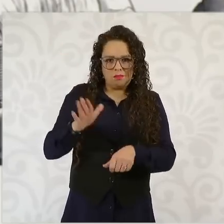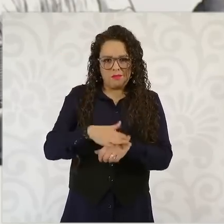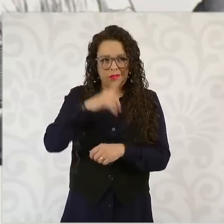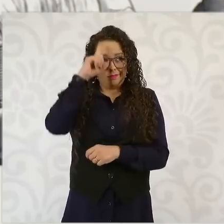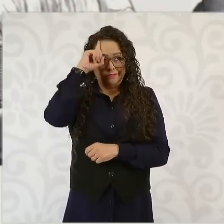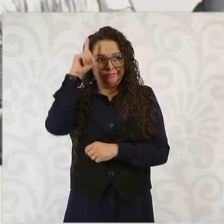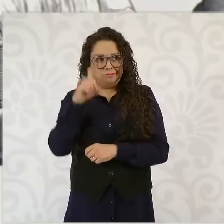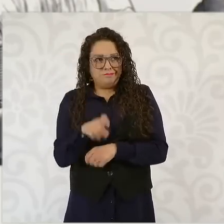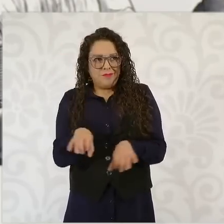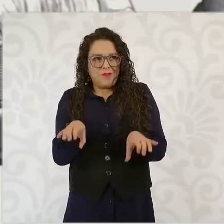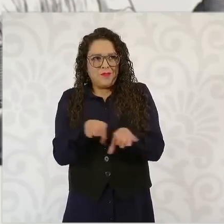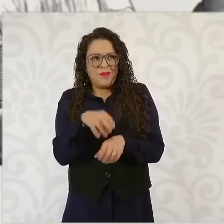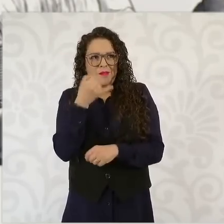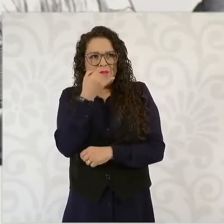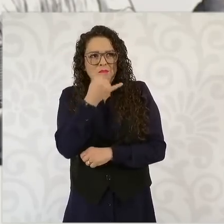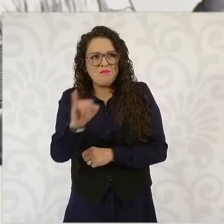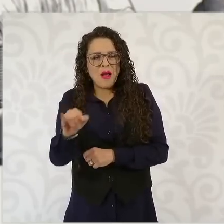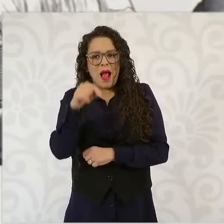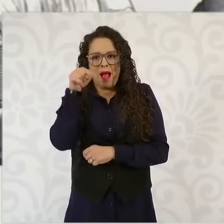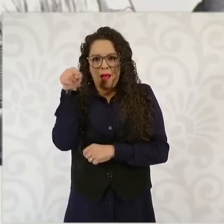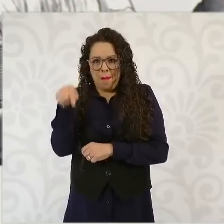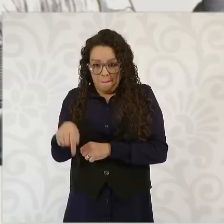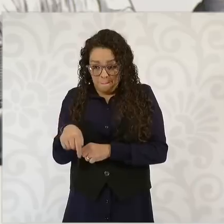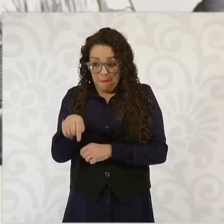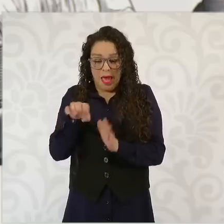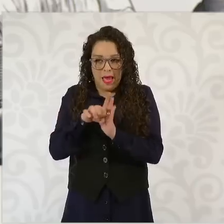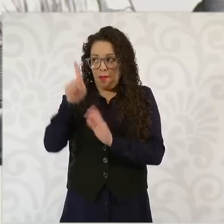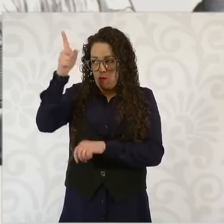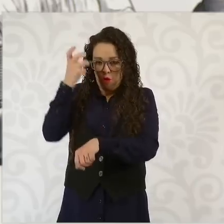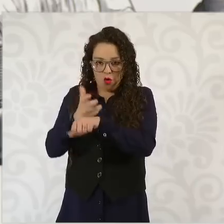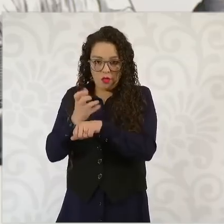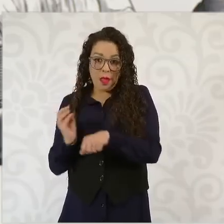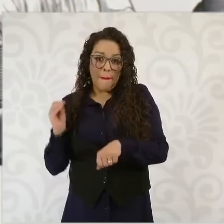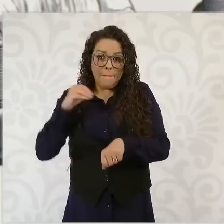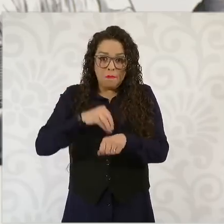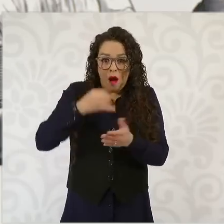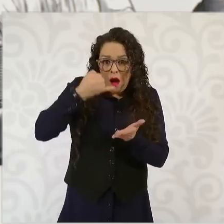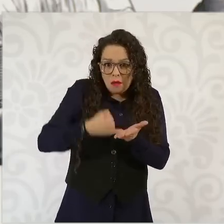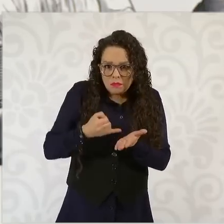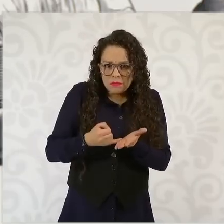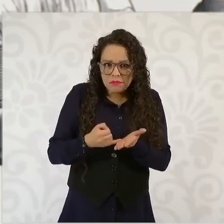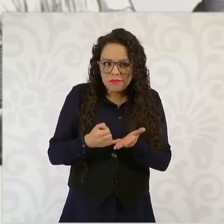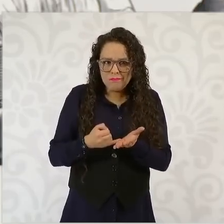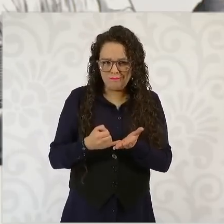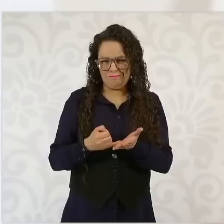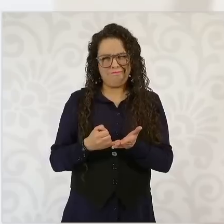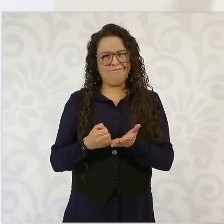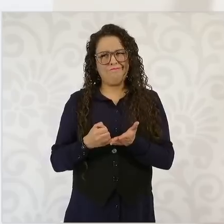a cero en nuestro país si estamos importando más de lo que exportamos es decir le conviene